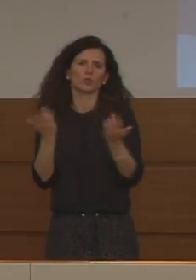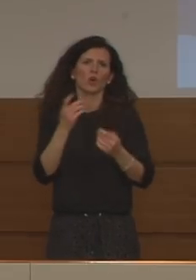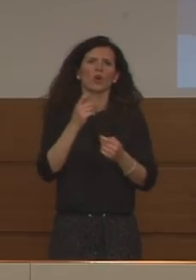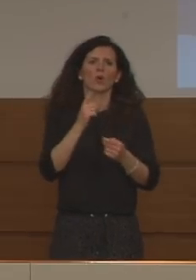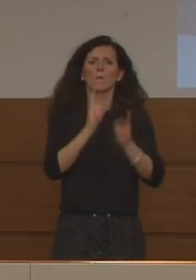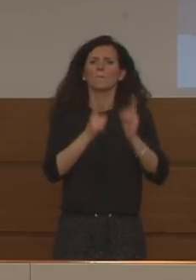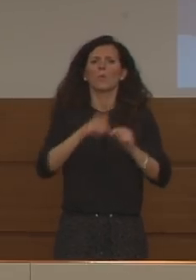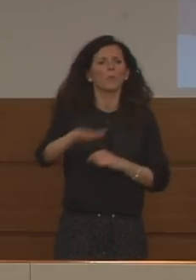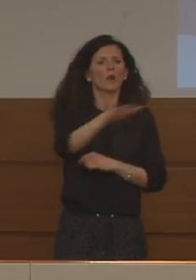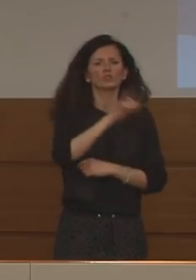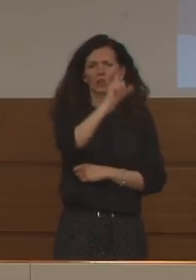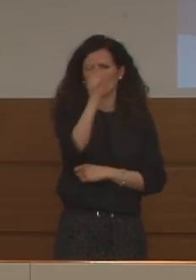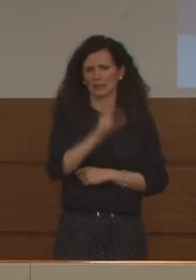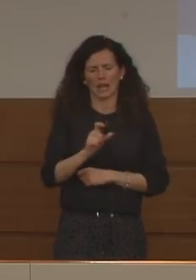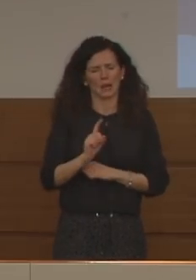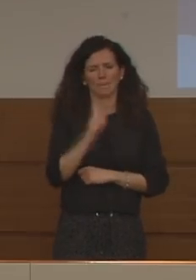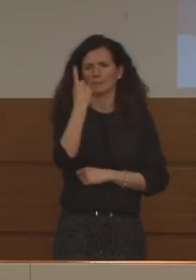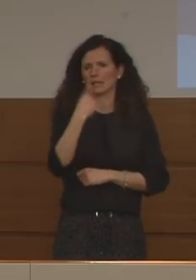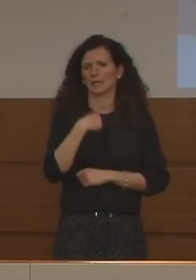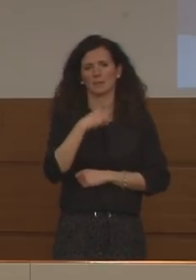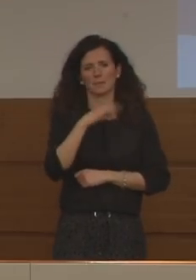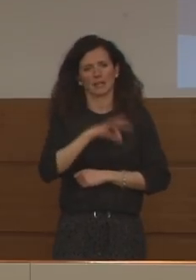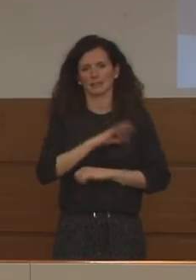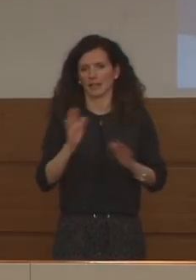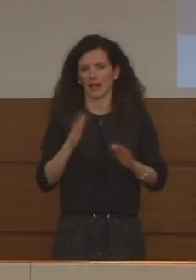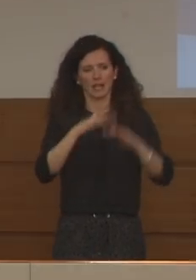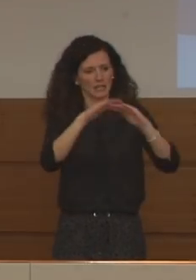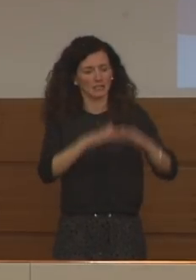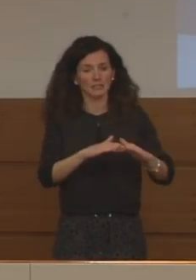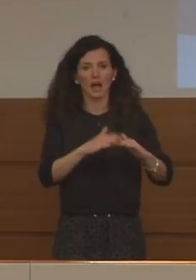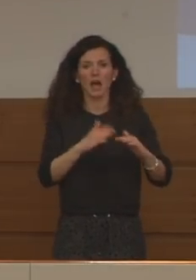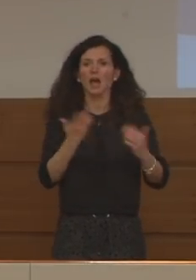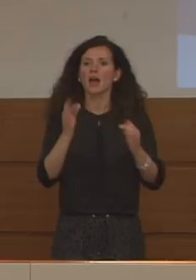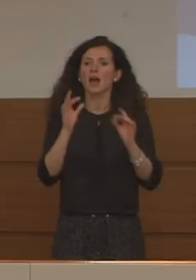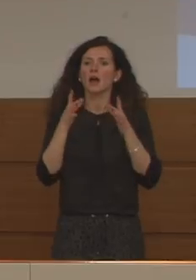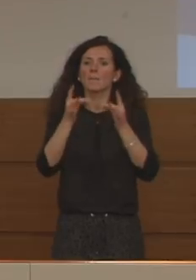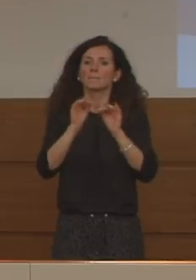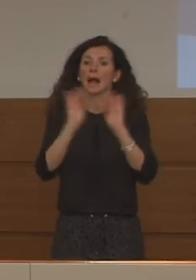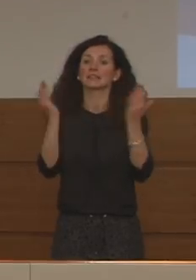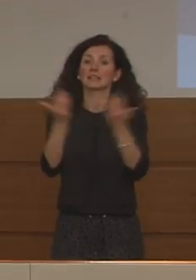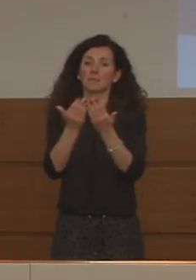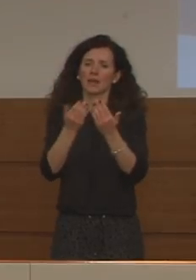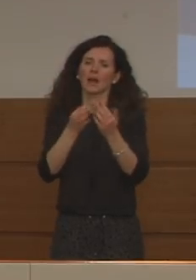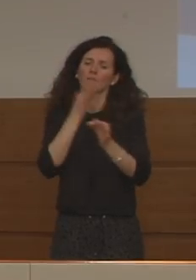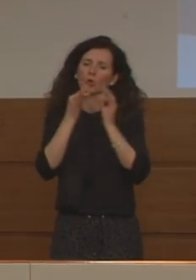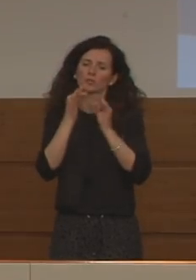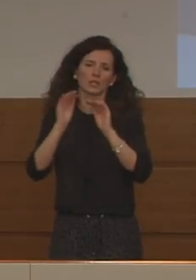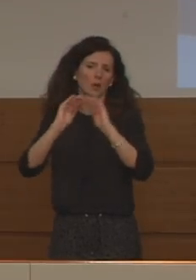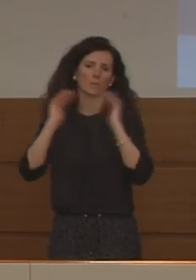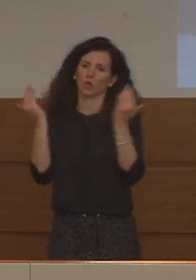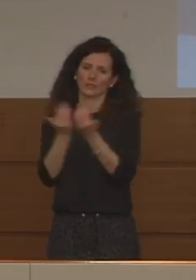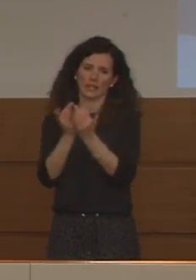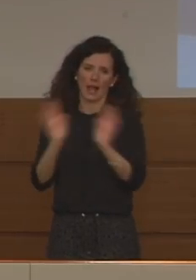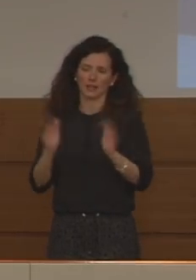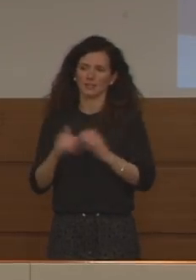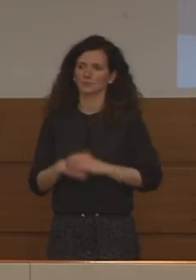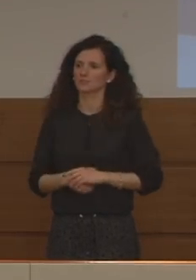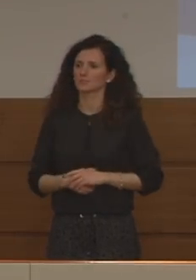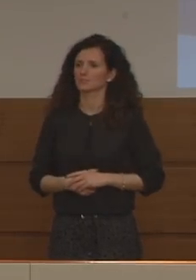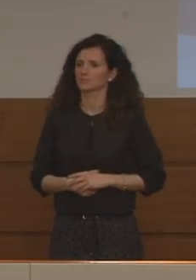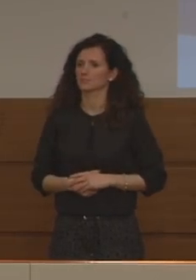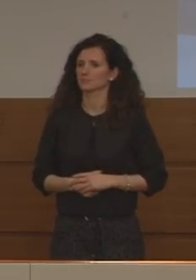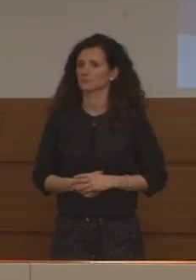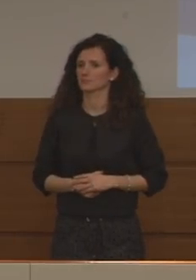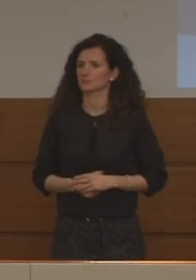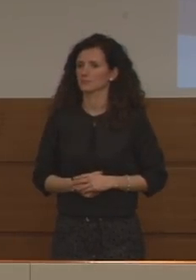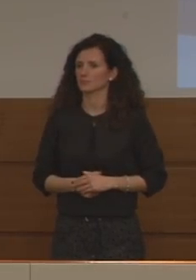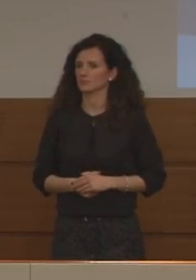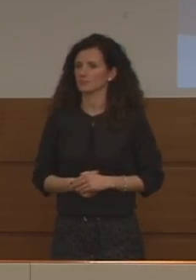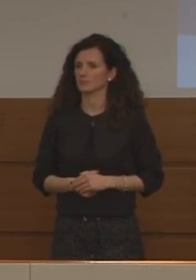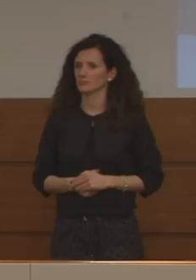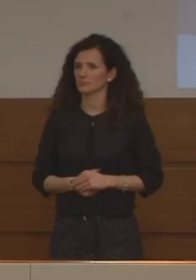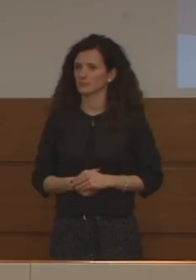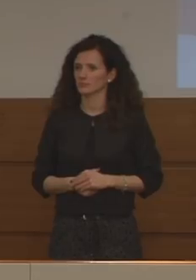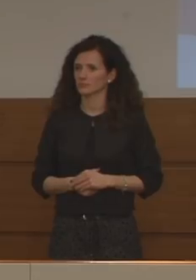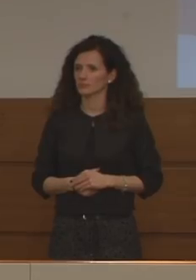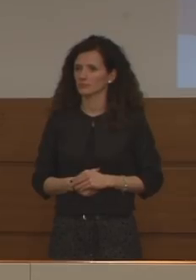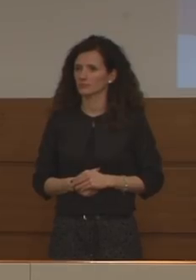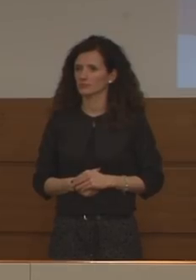primo interesse, ma con questo tipo di pandemia il tema è mondiale. Buonasera a